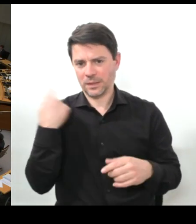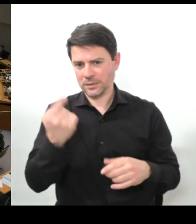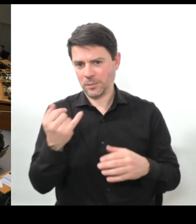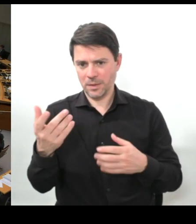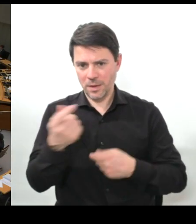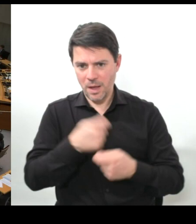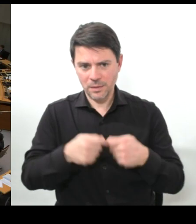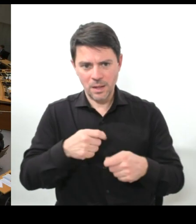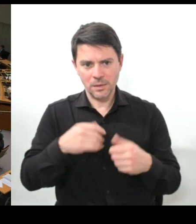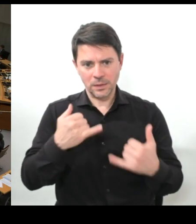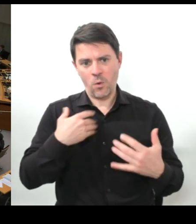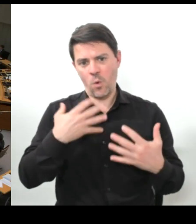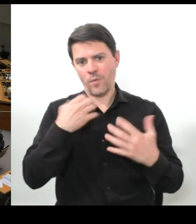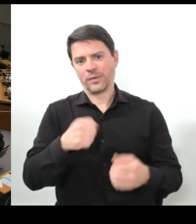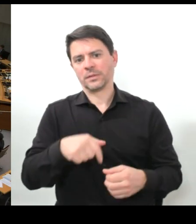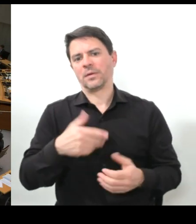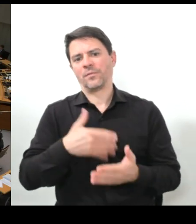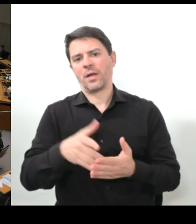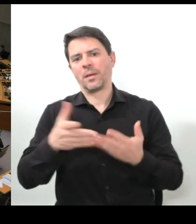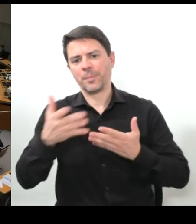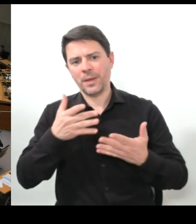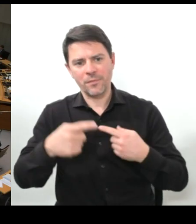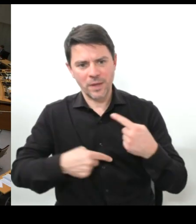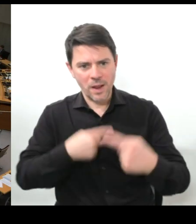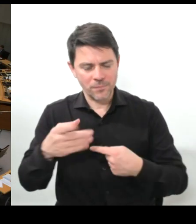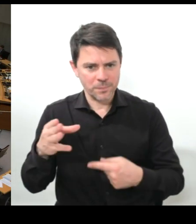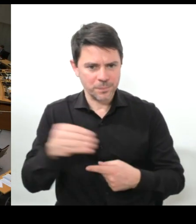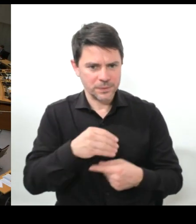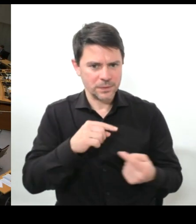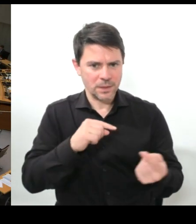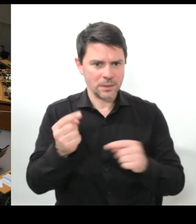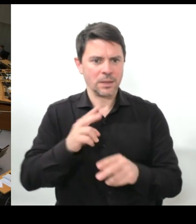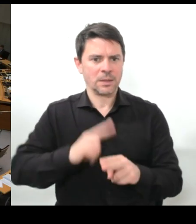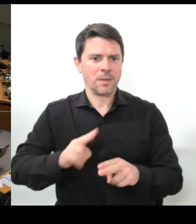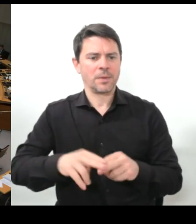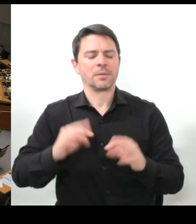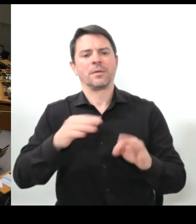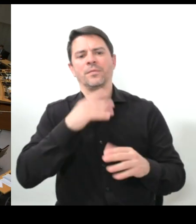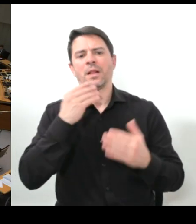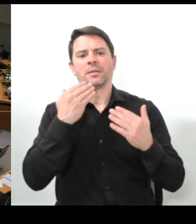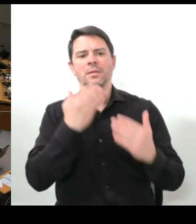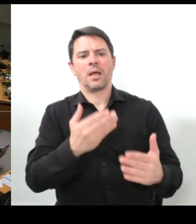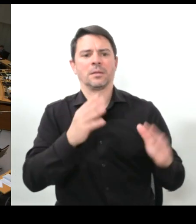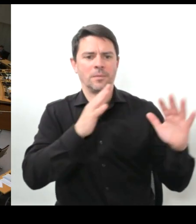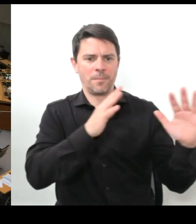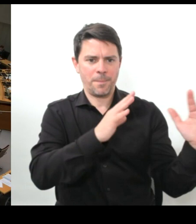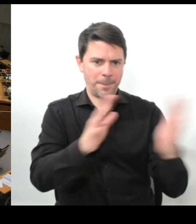Ich rufe auf Tagesordnungspunkt 14: Beschlussempfehlung des Ausschusses für Stadtentwicklung, Bauen und